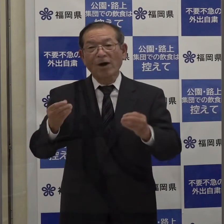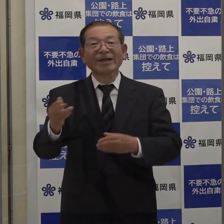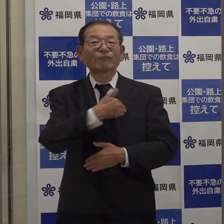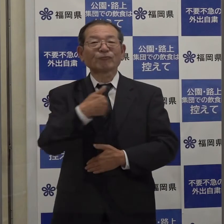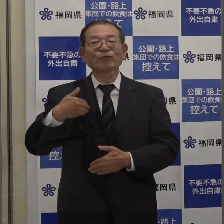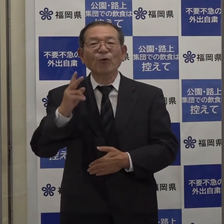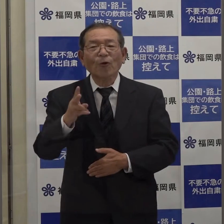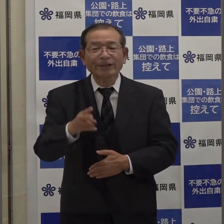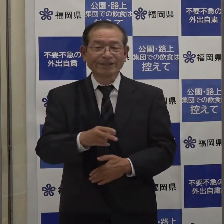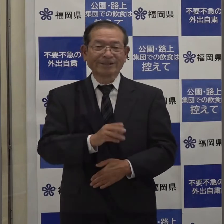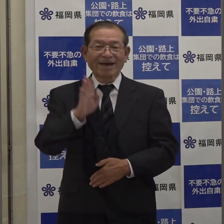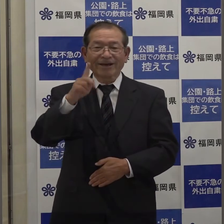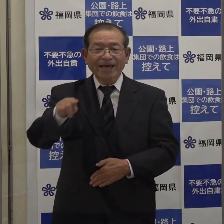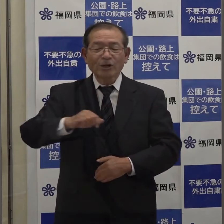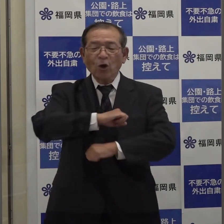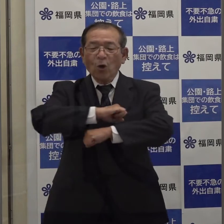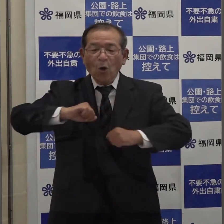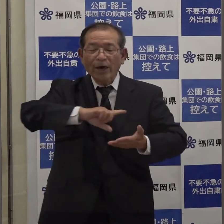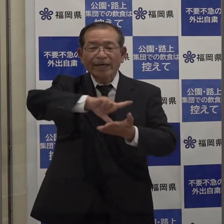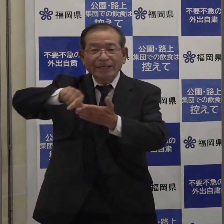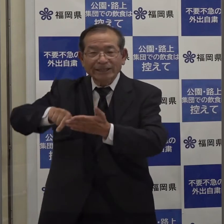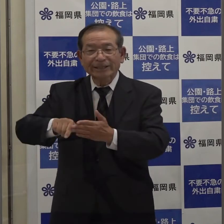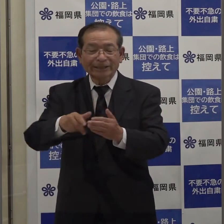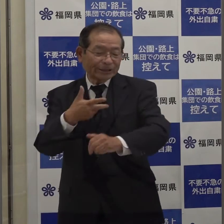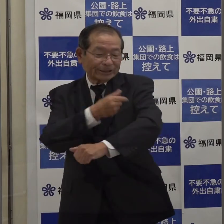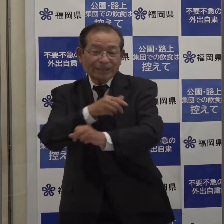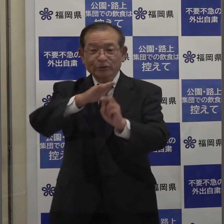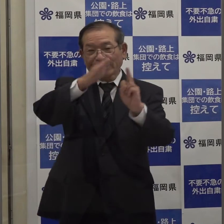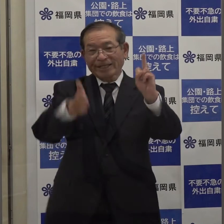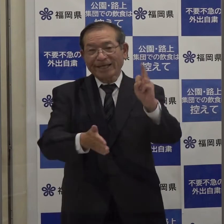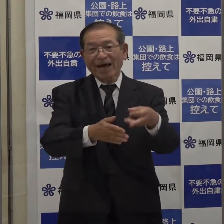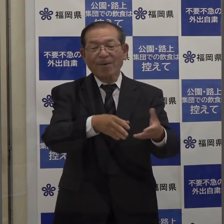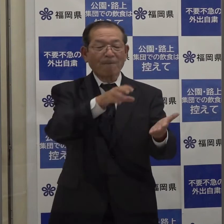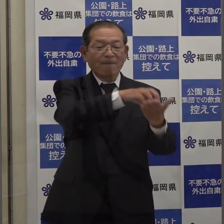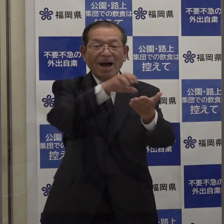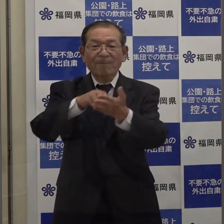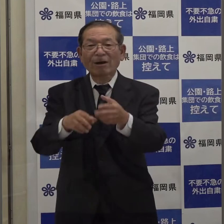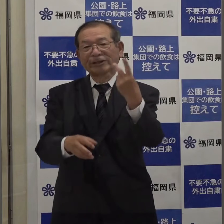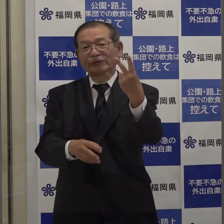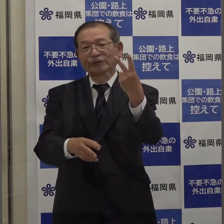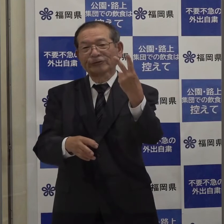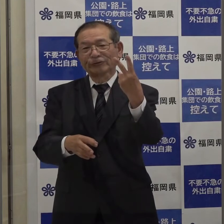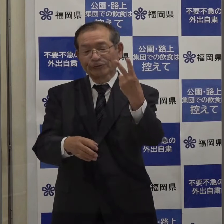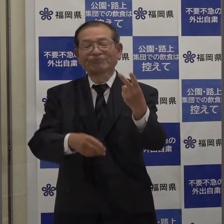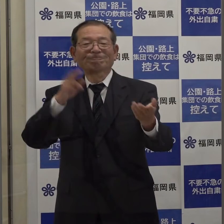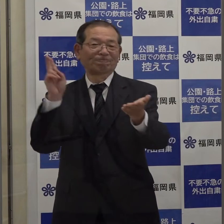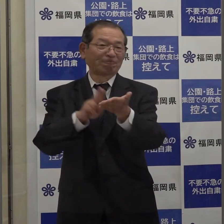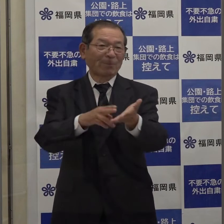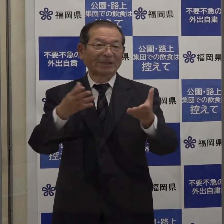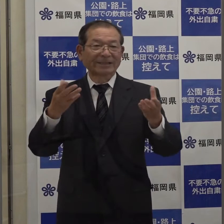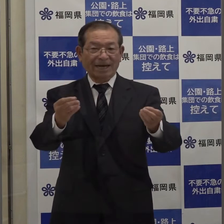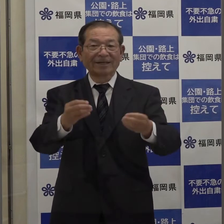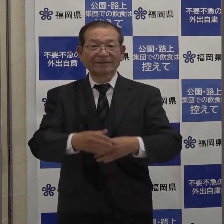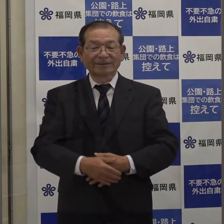県の広域接種センターを２か所開設することを決定しました